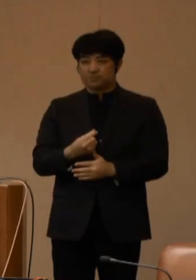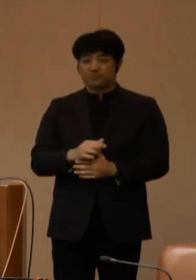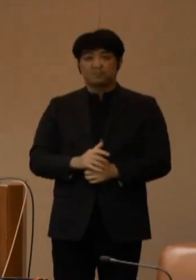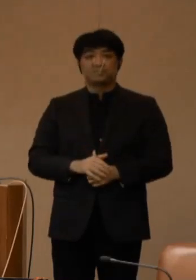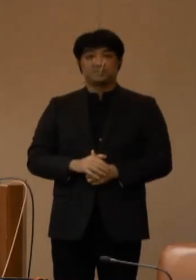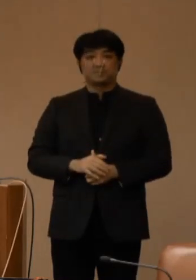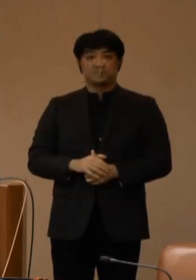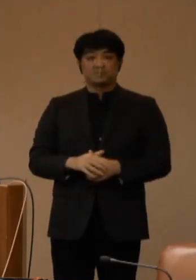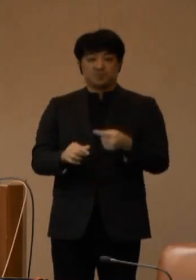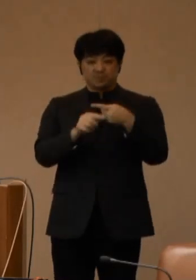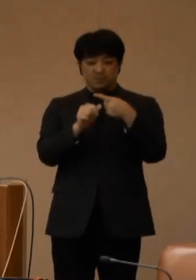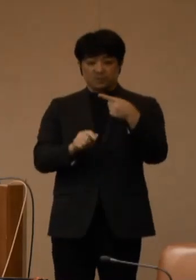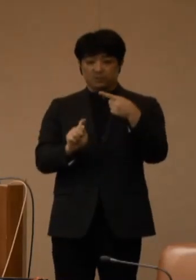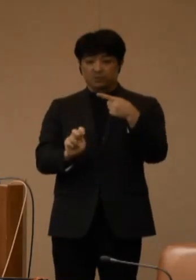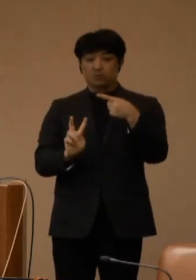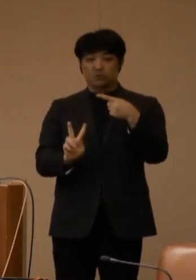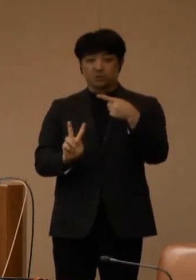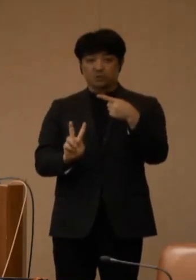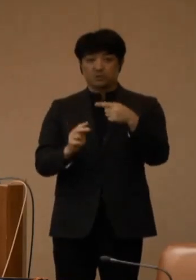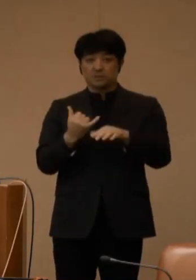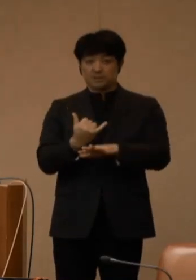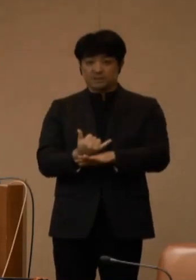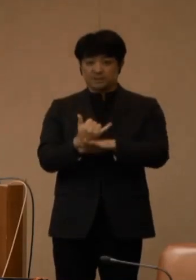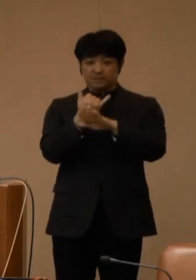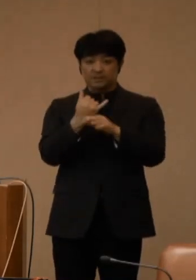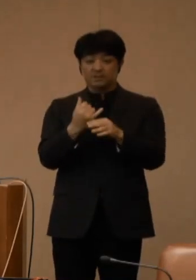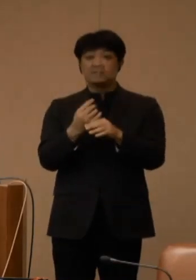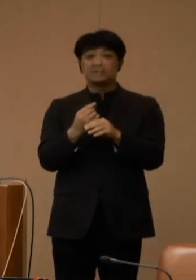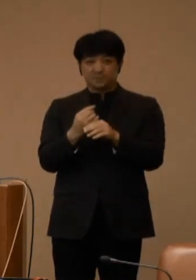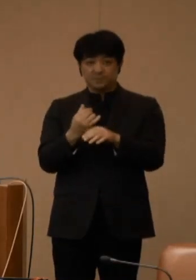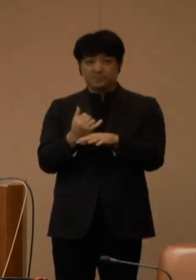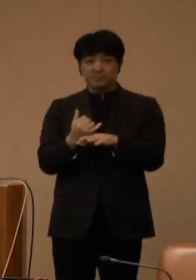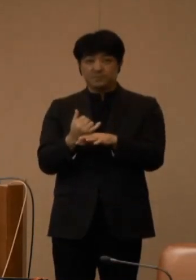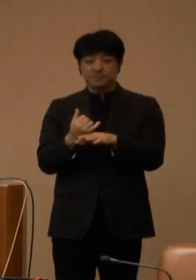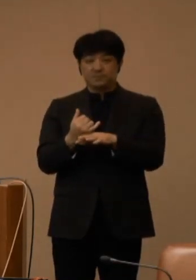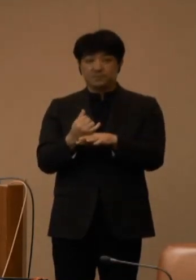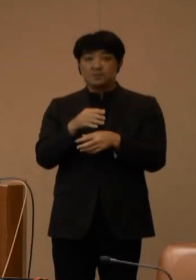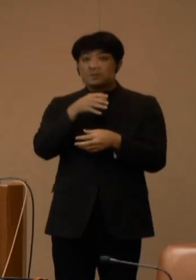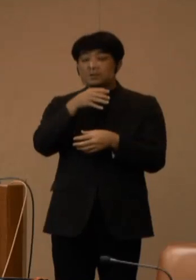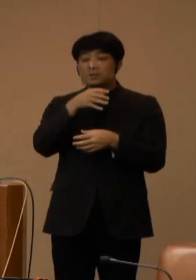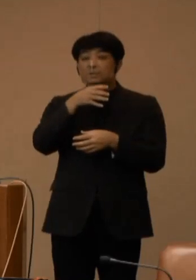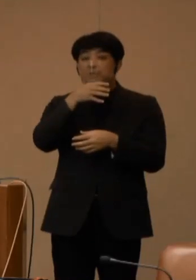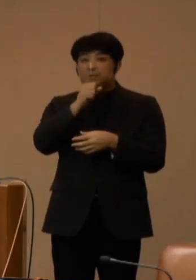１月12日は成人の日です。成人式の主催者は、